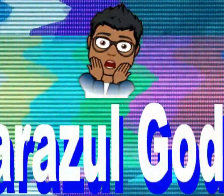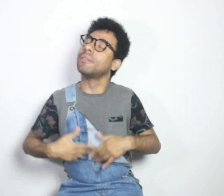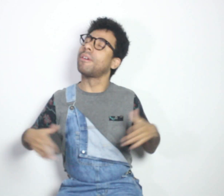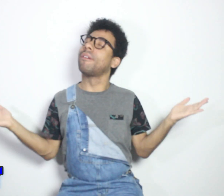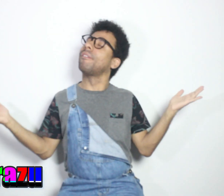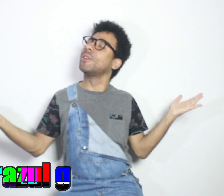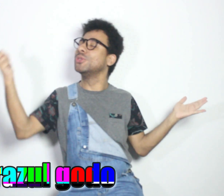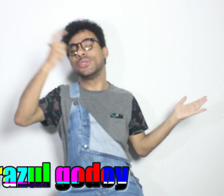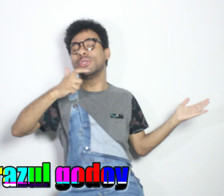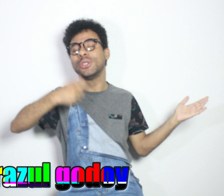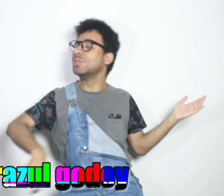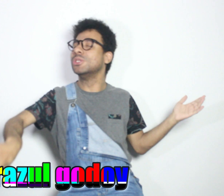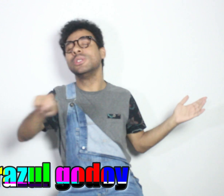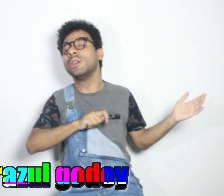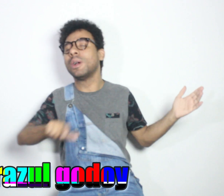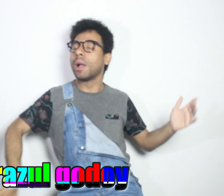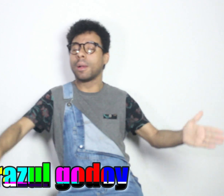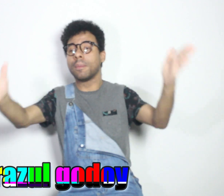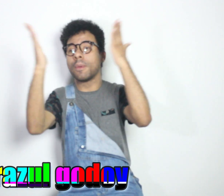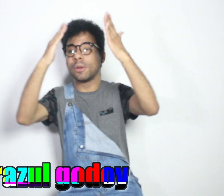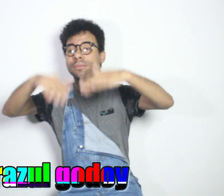Este é meu sinal!